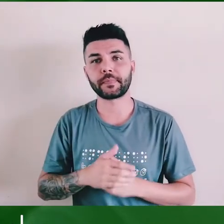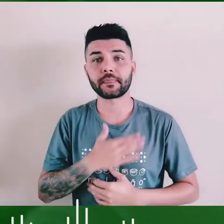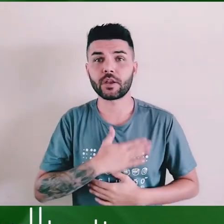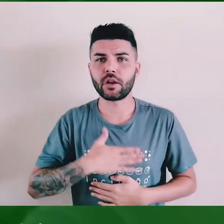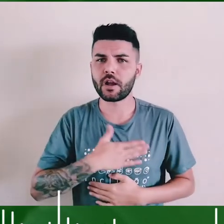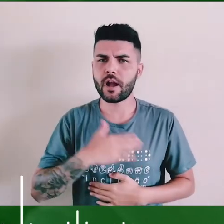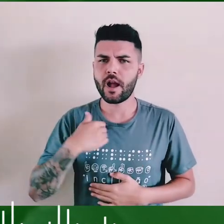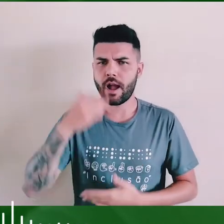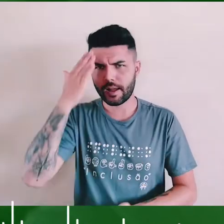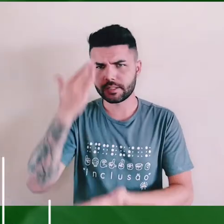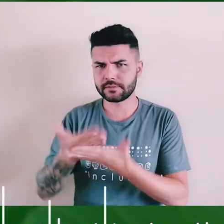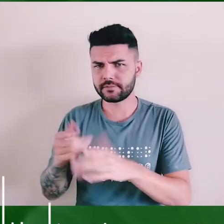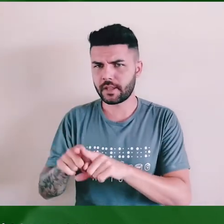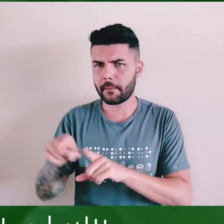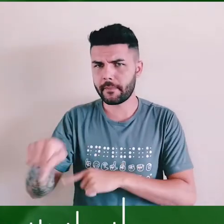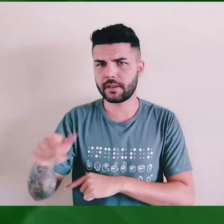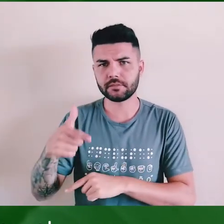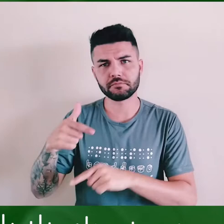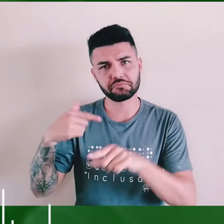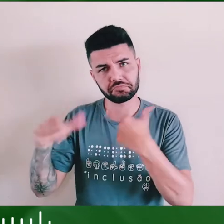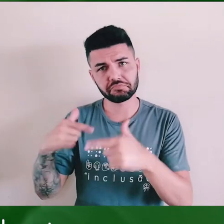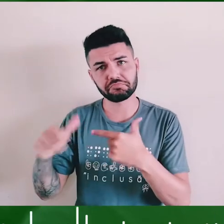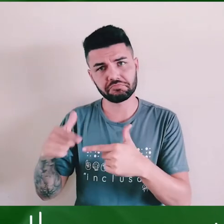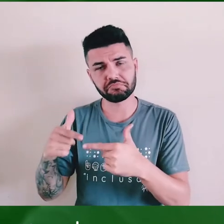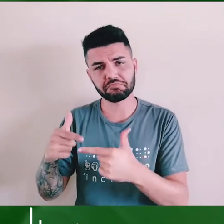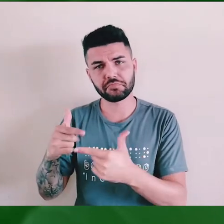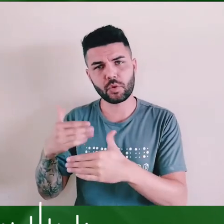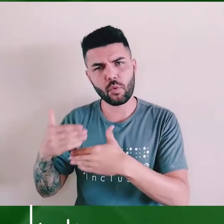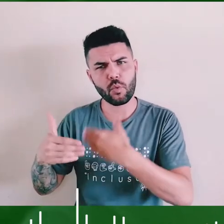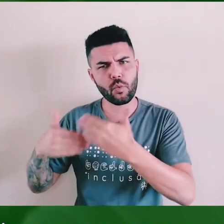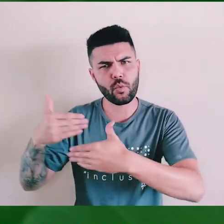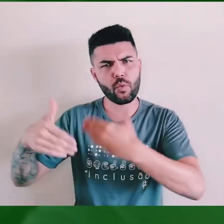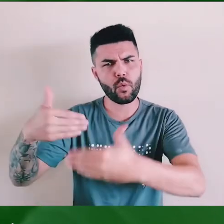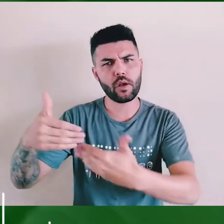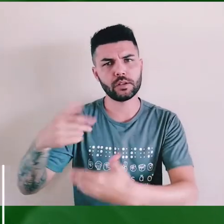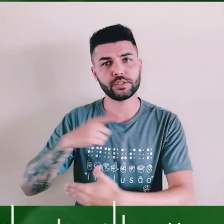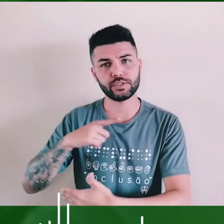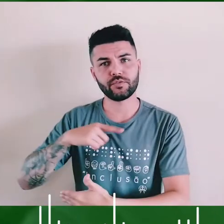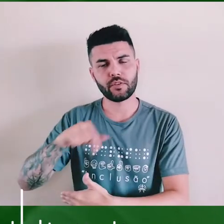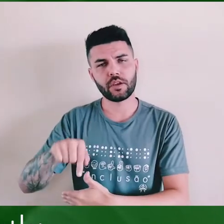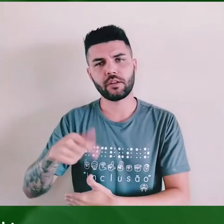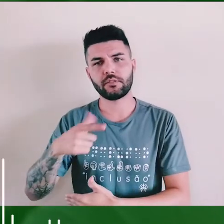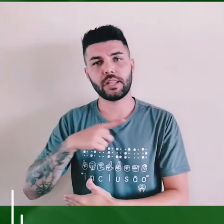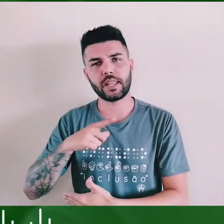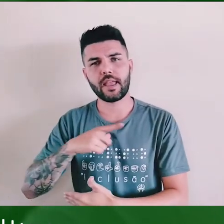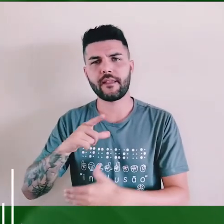que você acompanha alguns trabalhos da sua mãe ao longo da trajetória dela e já rolou